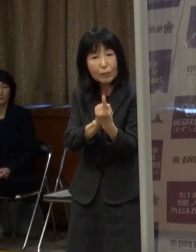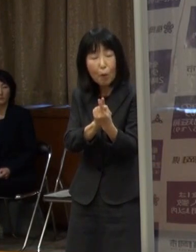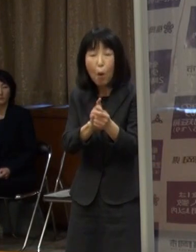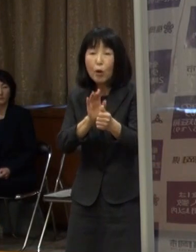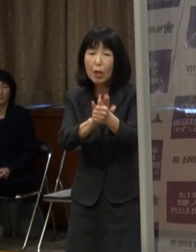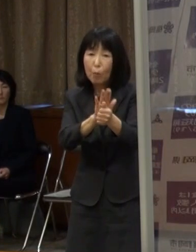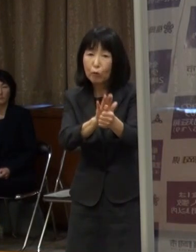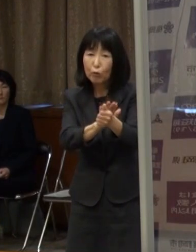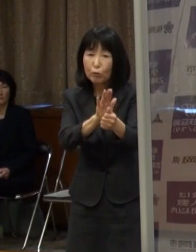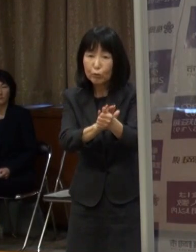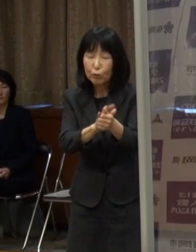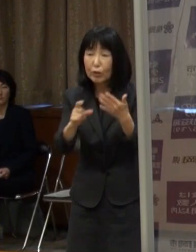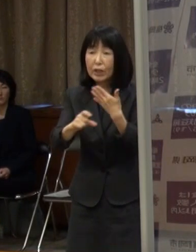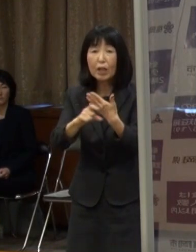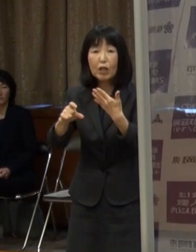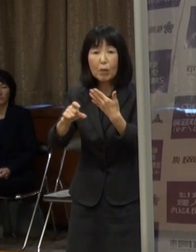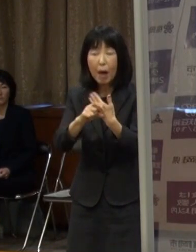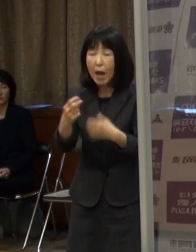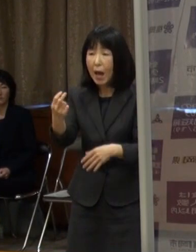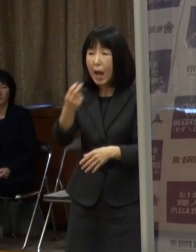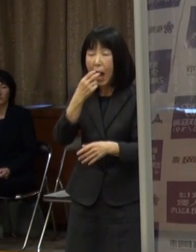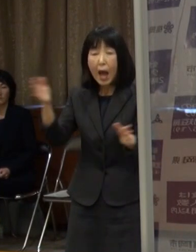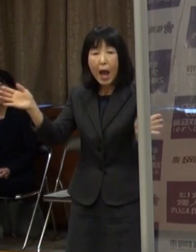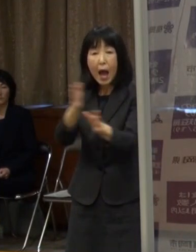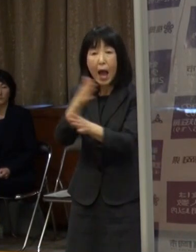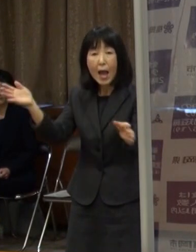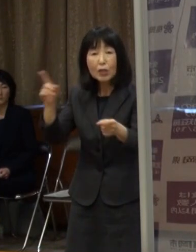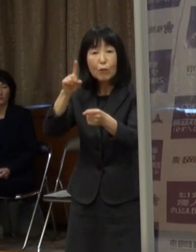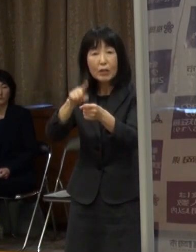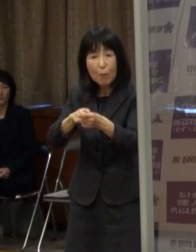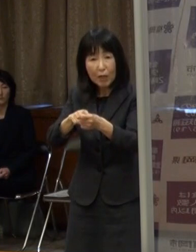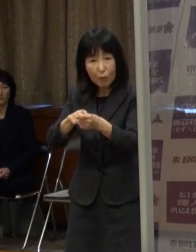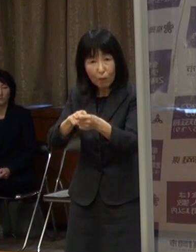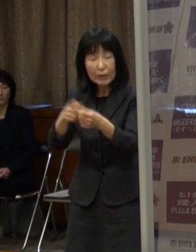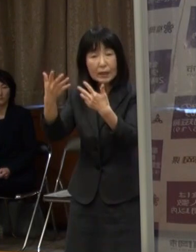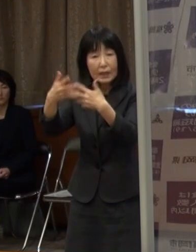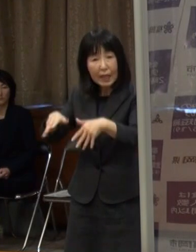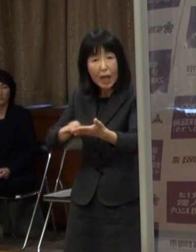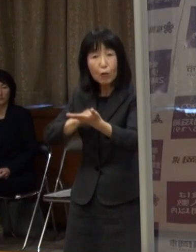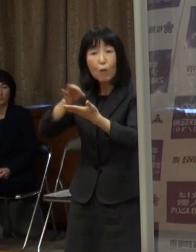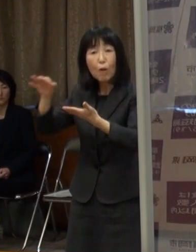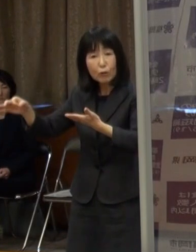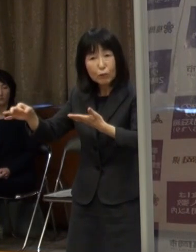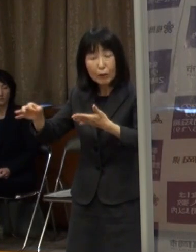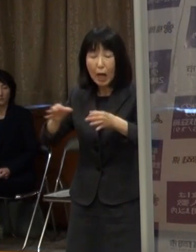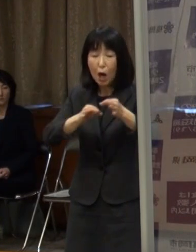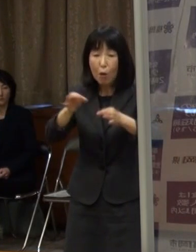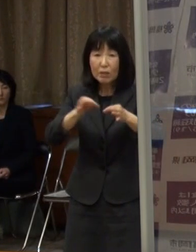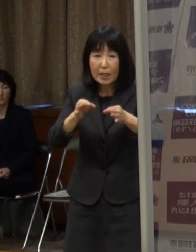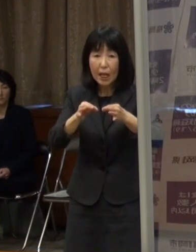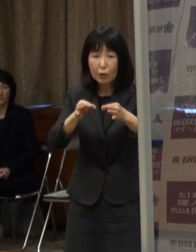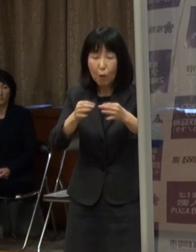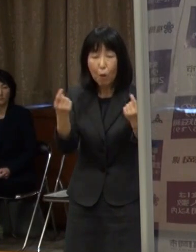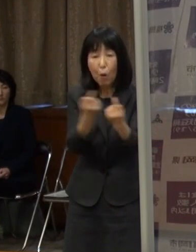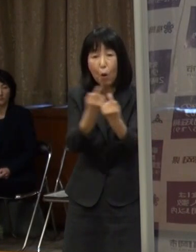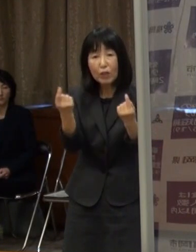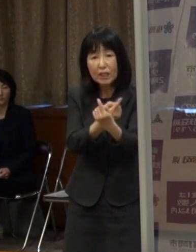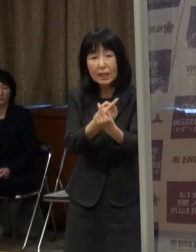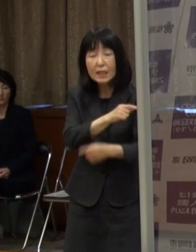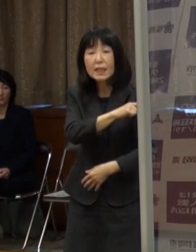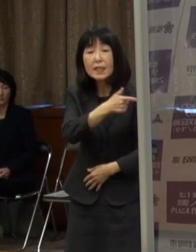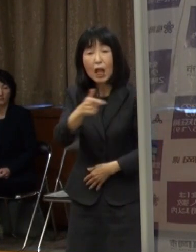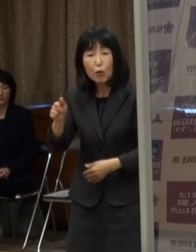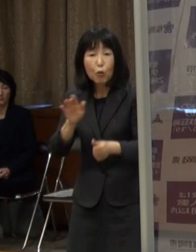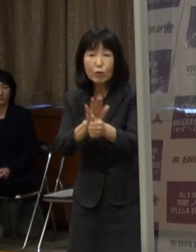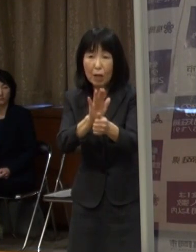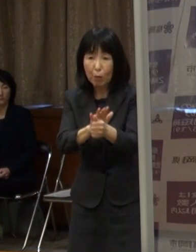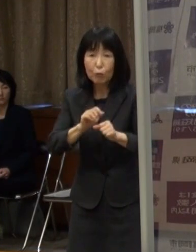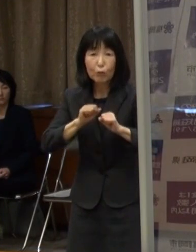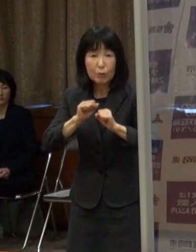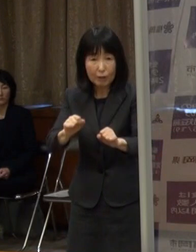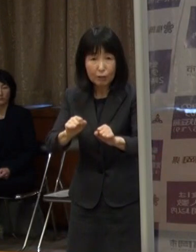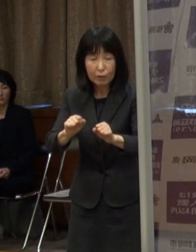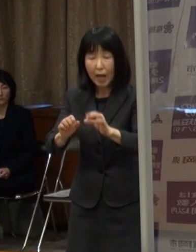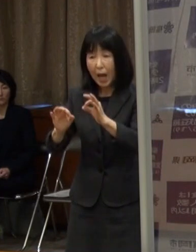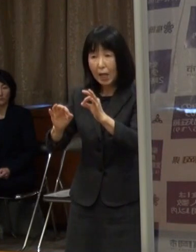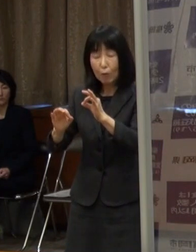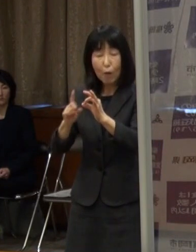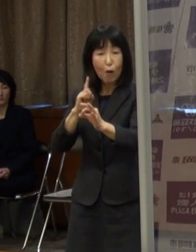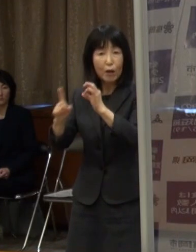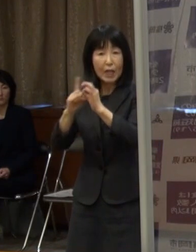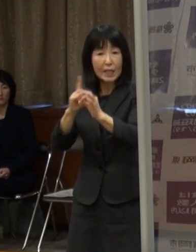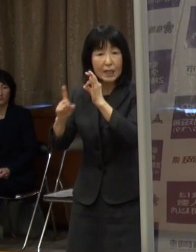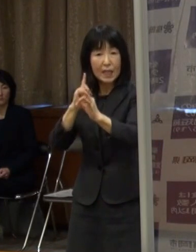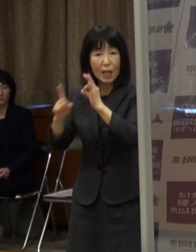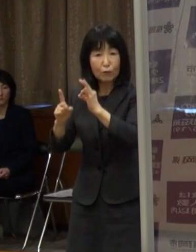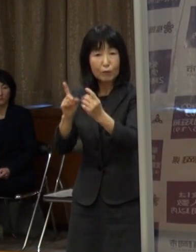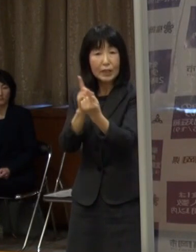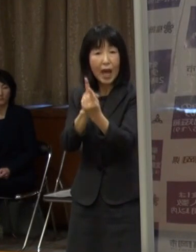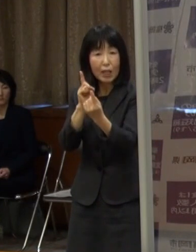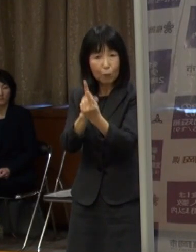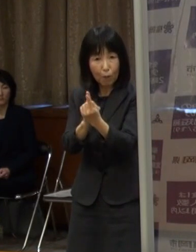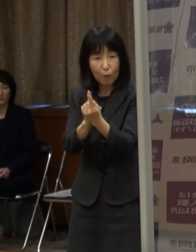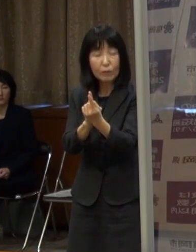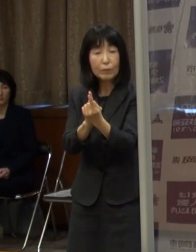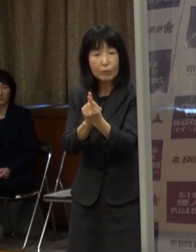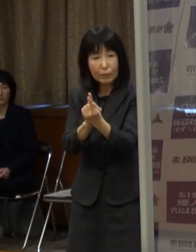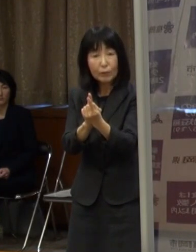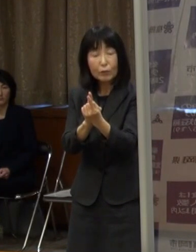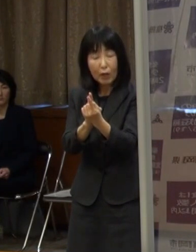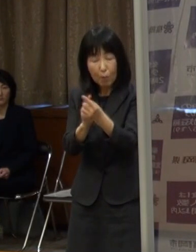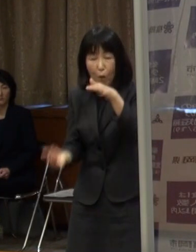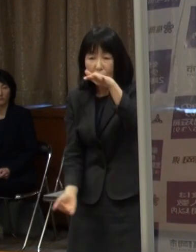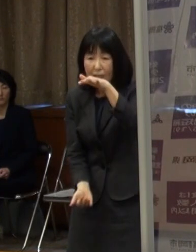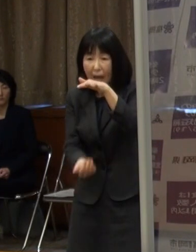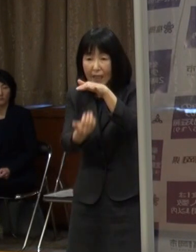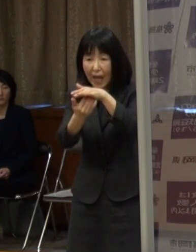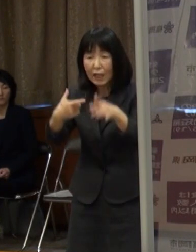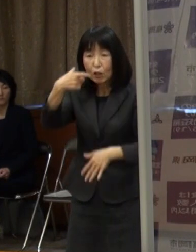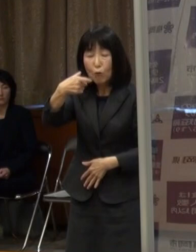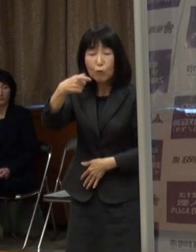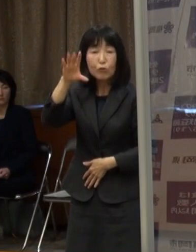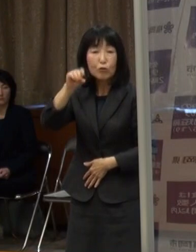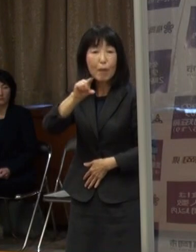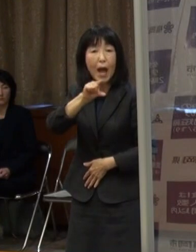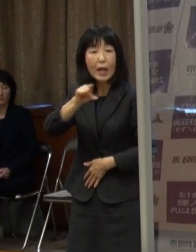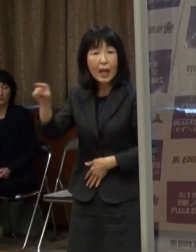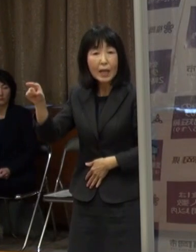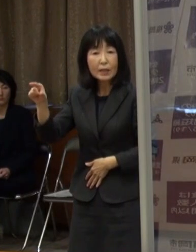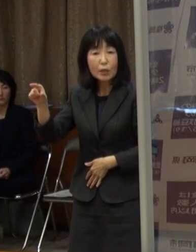例えば換気のための機器購入とか そういう店舗の工事のサポート それからデジタル対応サービスの導入には最大６０万円の支援金を準備していますし